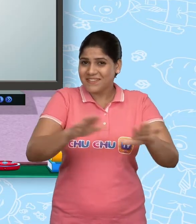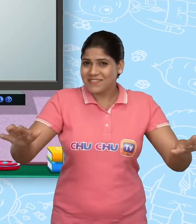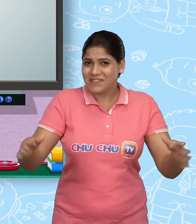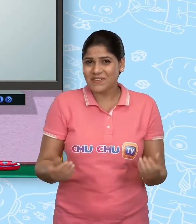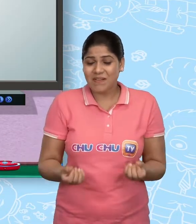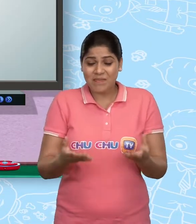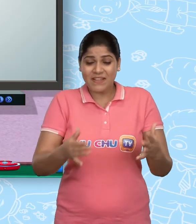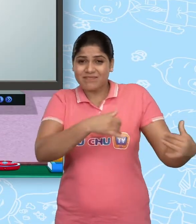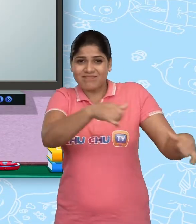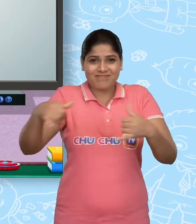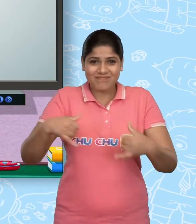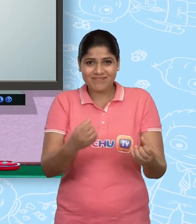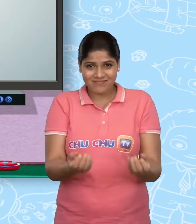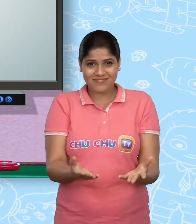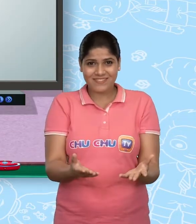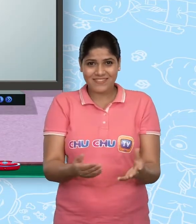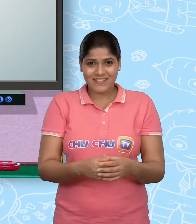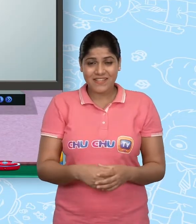चलो बच्चो हम सब एक गेम खेलते हैं।